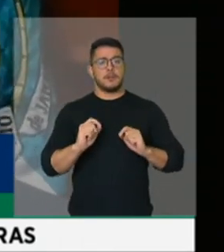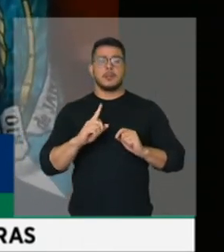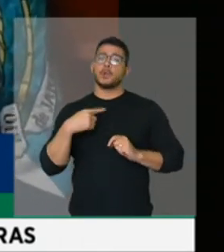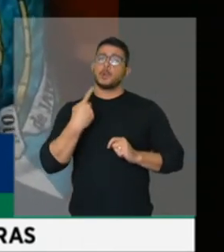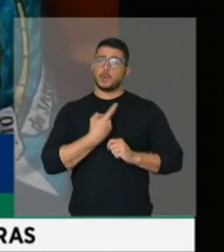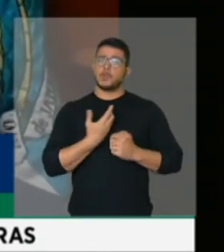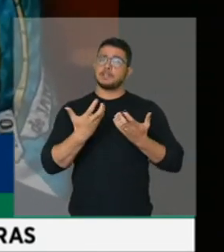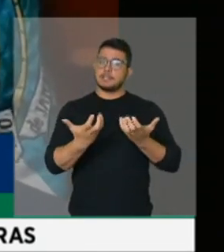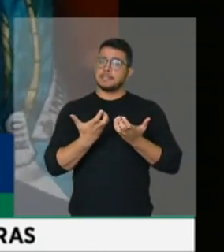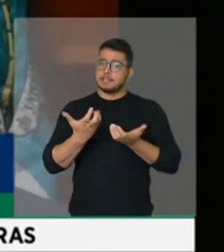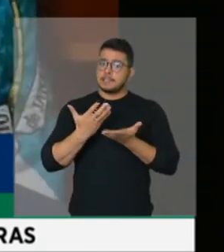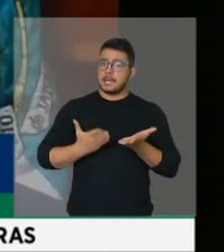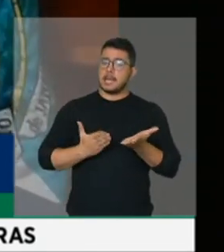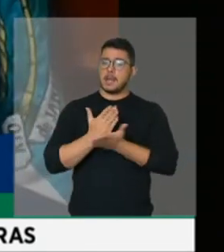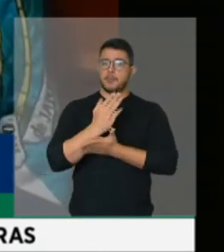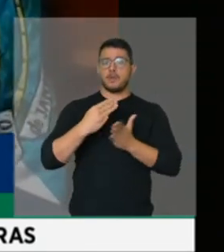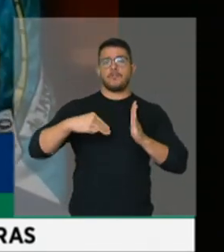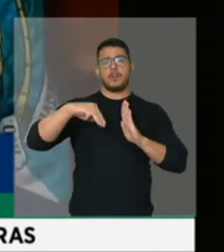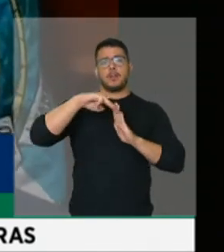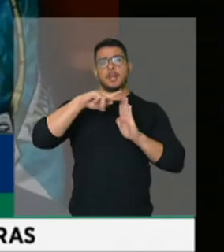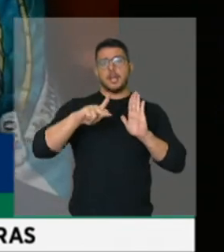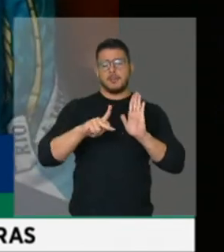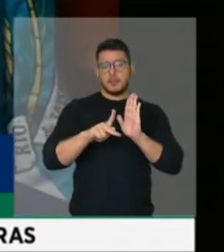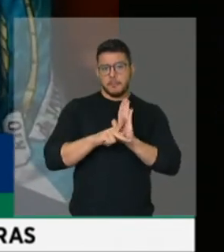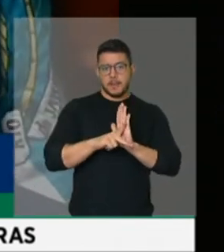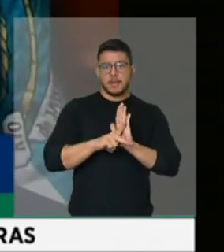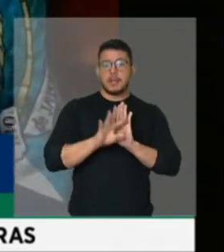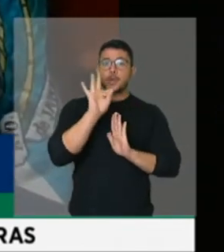ESSA MP PODERIA TRAZER. POR ISSO, E AINDA TEMOS TEMPO, TEMOS TEMPO NÃO SÓ PARA DEBATER HOJE MAS PARA DEBATER